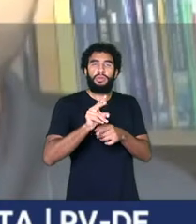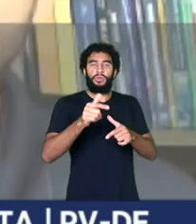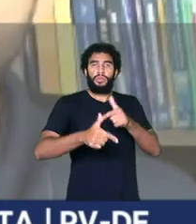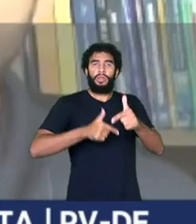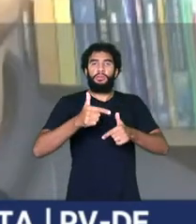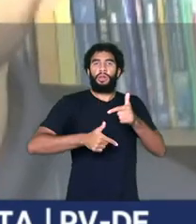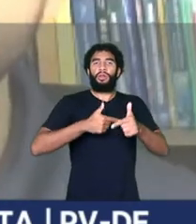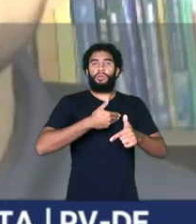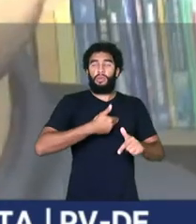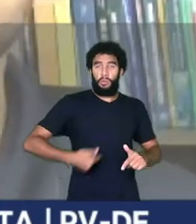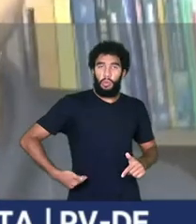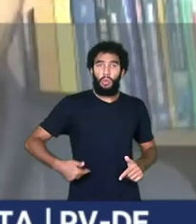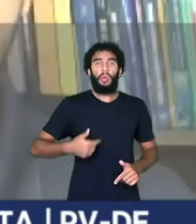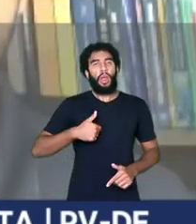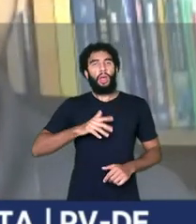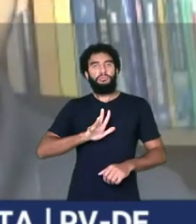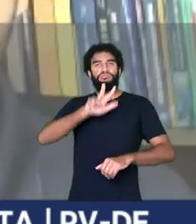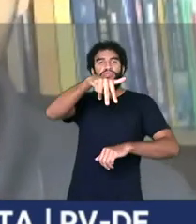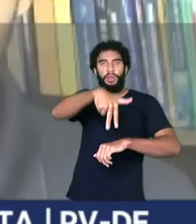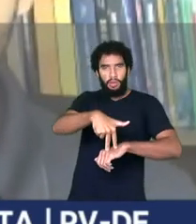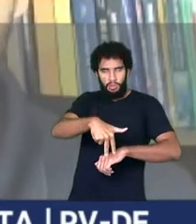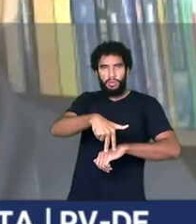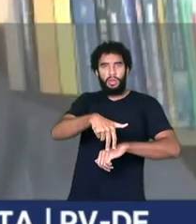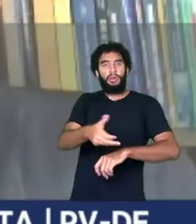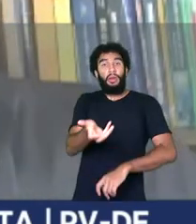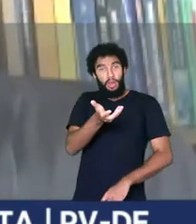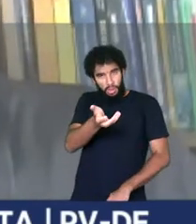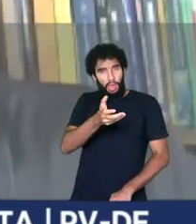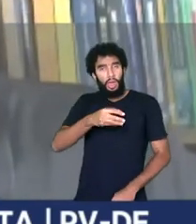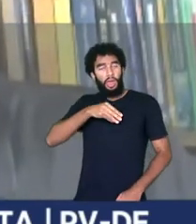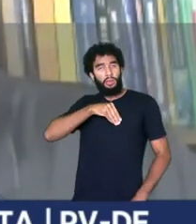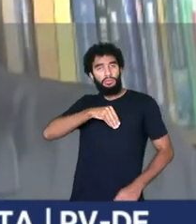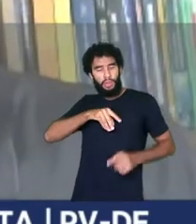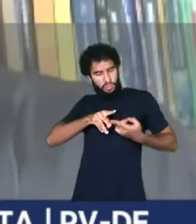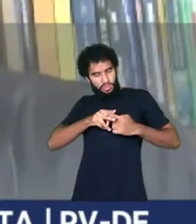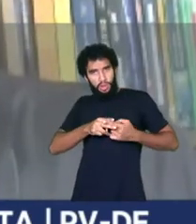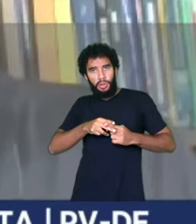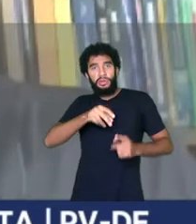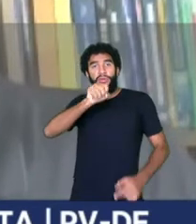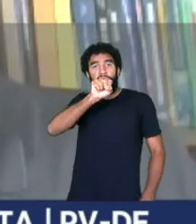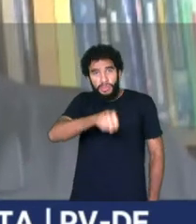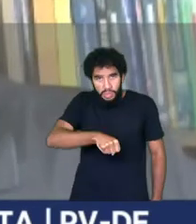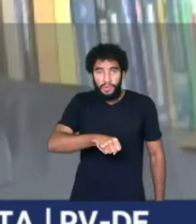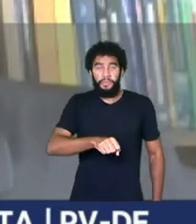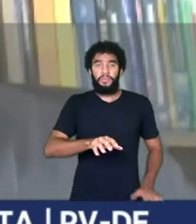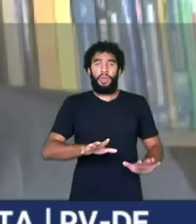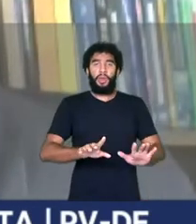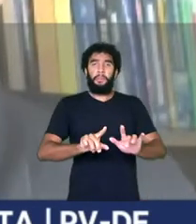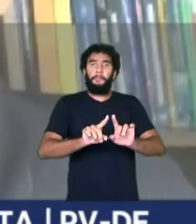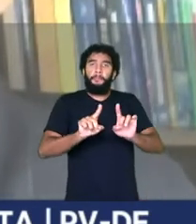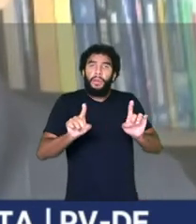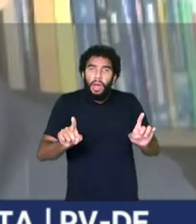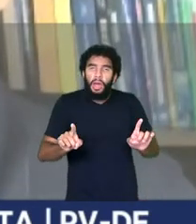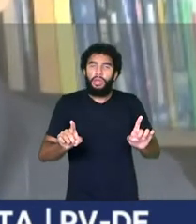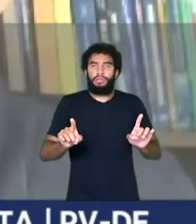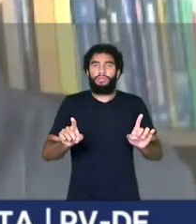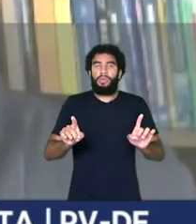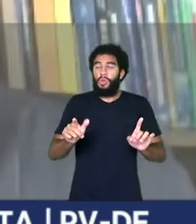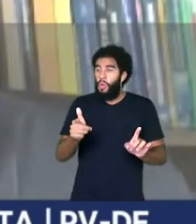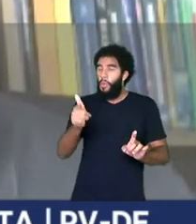MISTA EM DEFESA DOS SERVIÇOS PÚBLICOS, ESTOU PRONTO PARA DEFENDER ESSE REAJUSTE, MAS NÃO É POSSÍVEL QUE OUTROS SERVIDORES NÃO SEJAM TAMBÉM